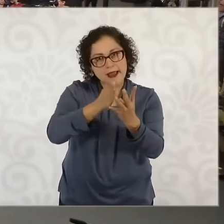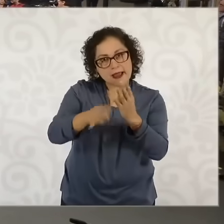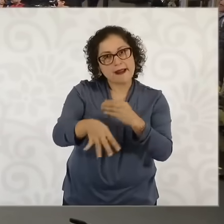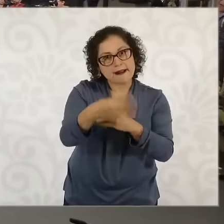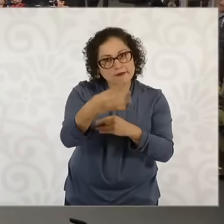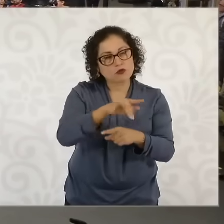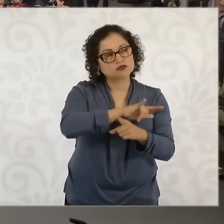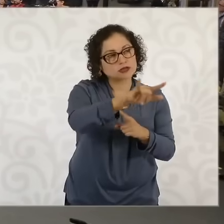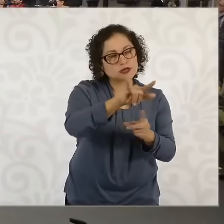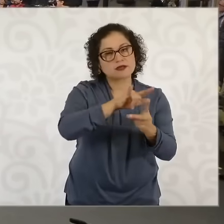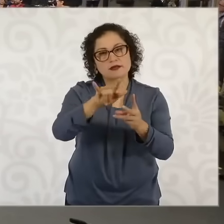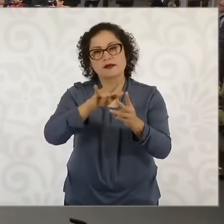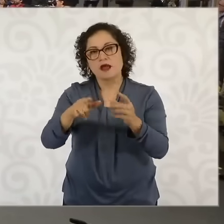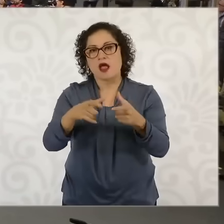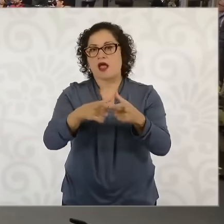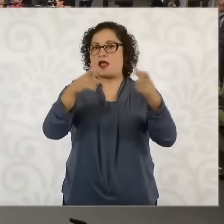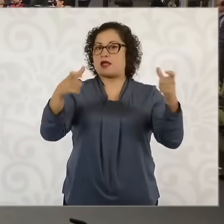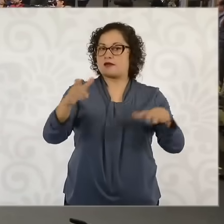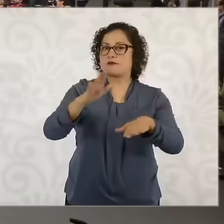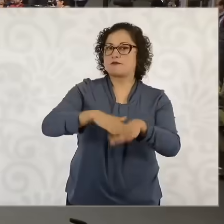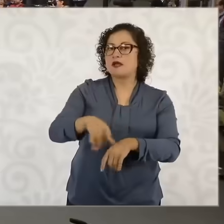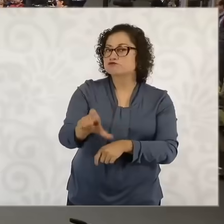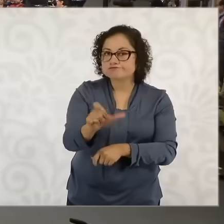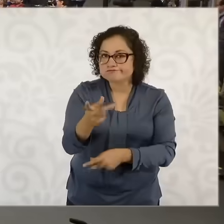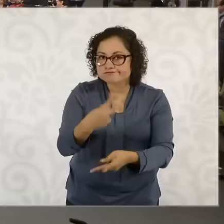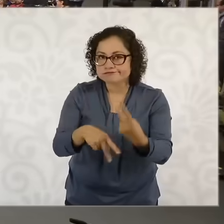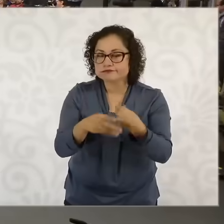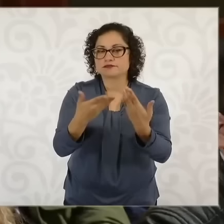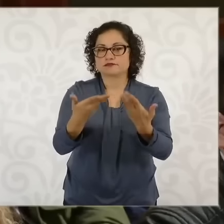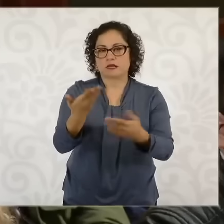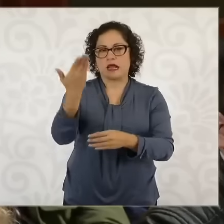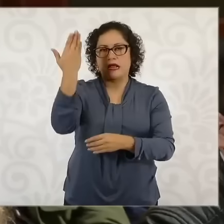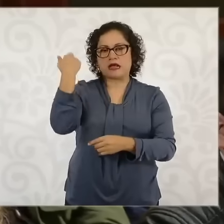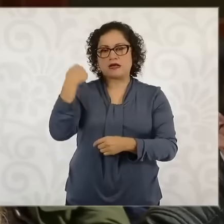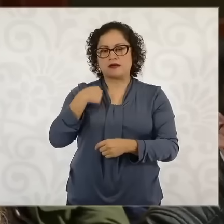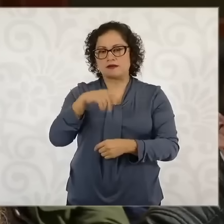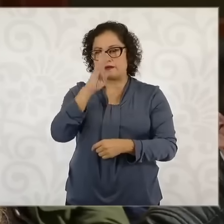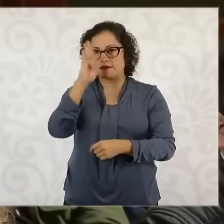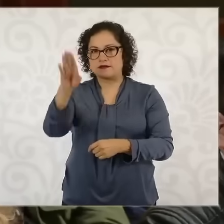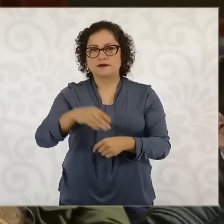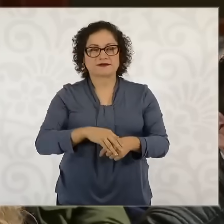están establecidas. en anterior ocasión, bueno, le planteaba yo a usted, presidenta, que por